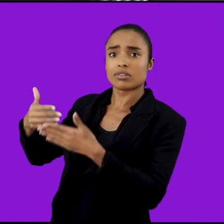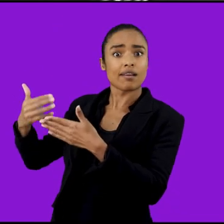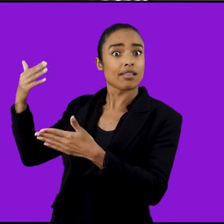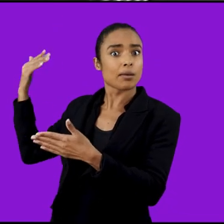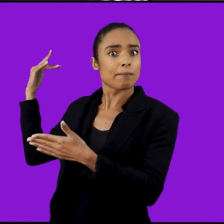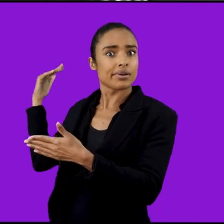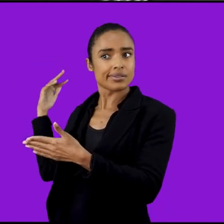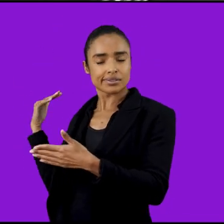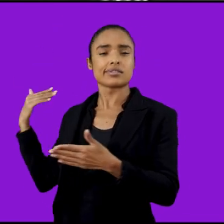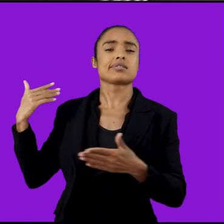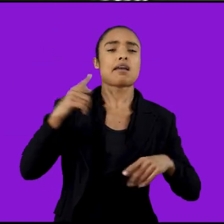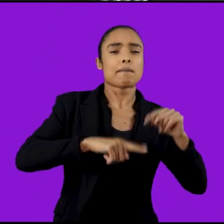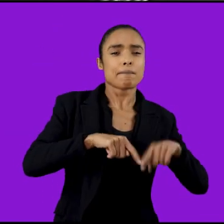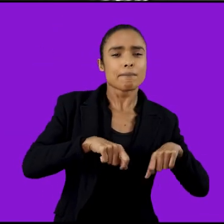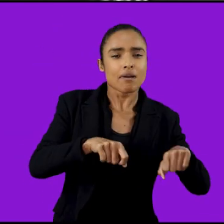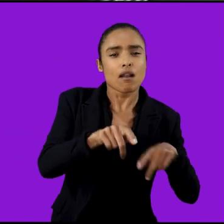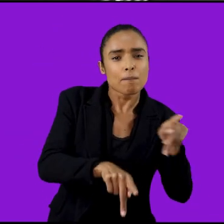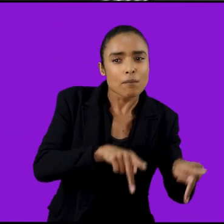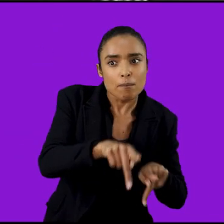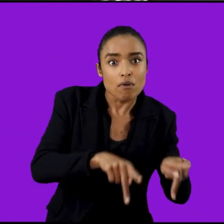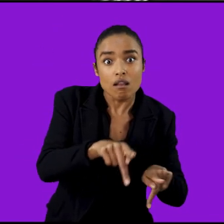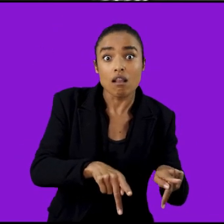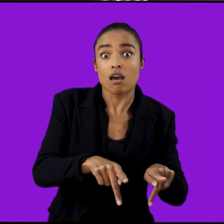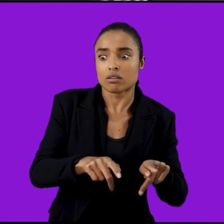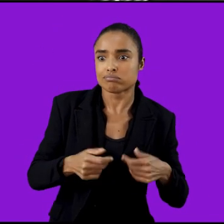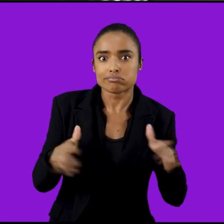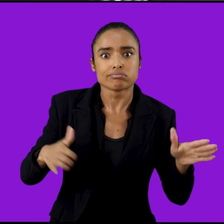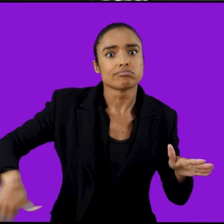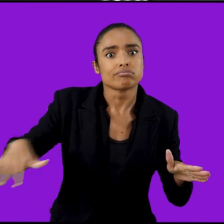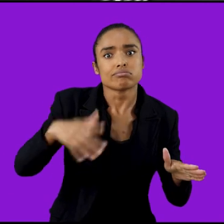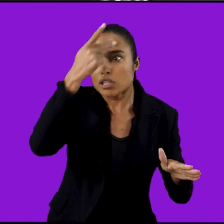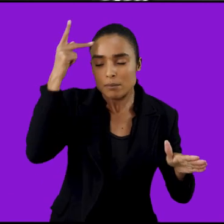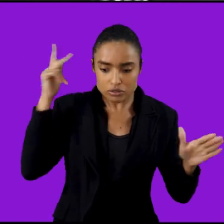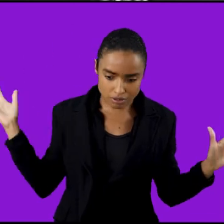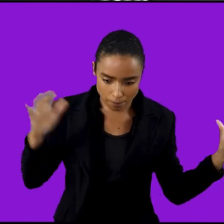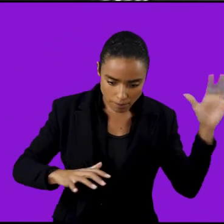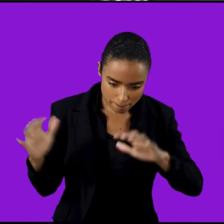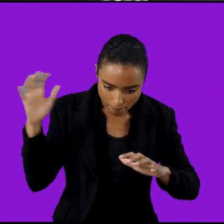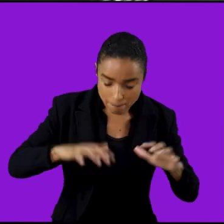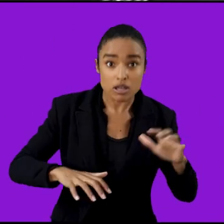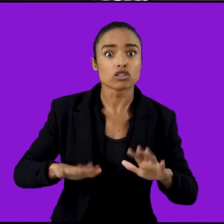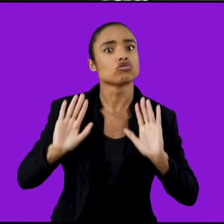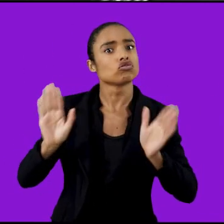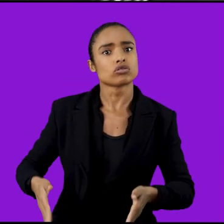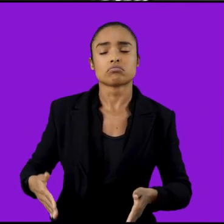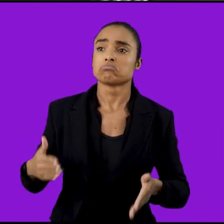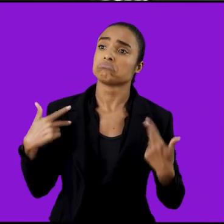abertos, mercados populares e etc. Eles são frutos de uma ação humana. Para suprir uma